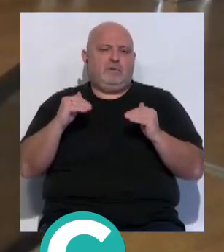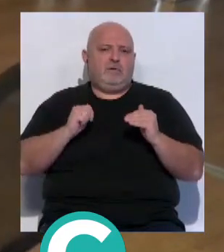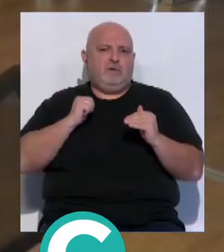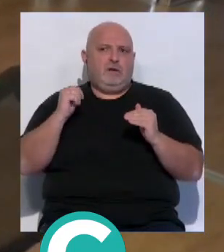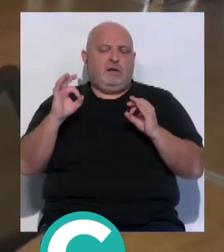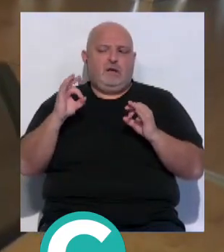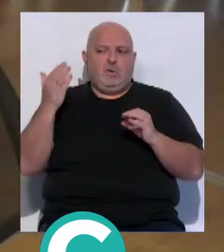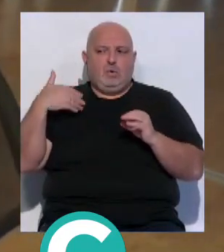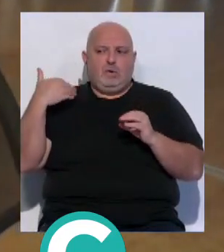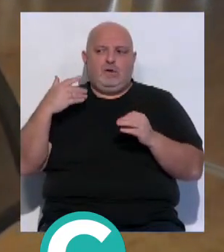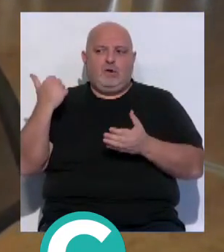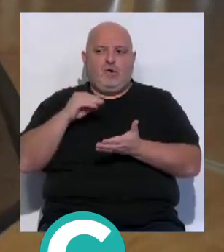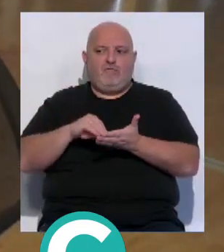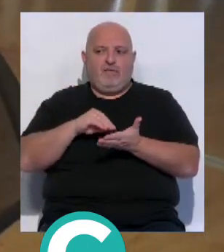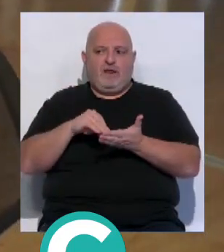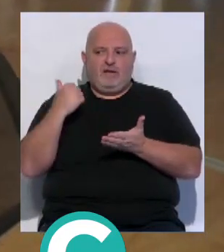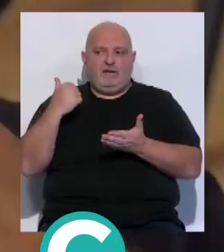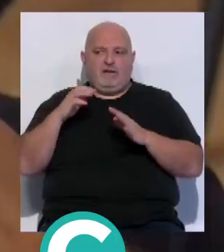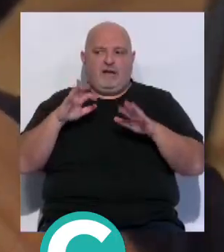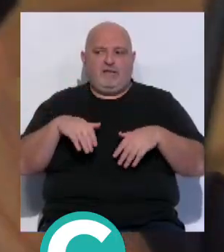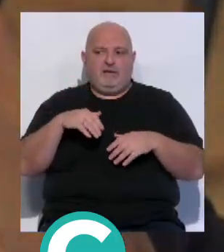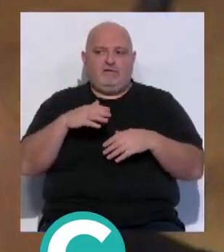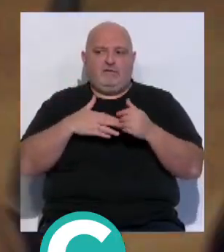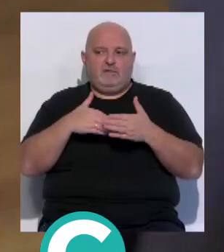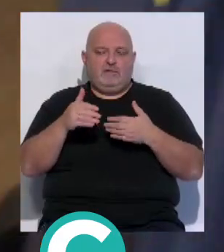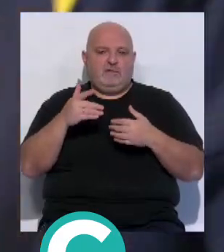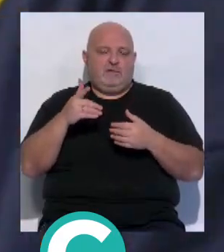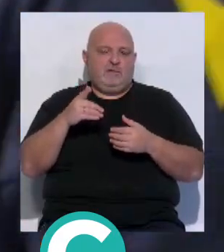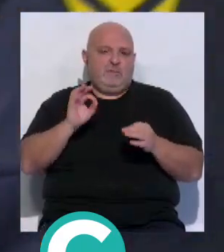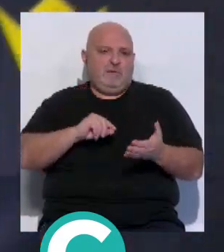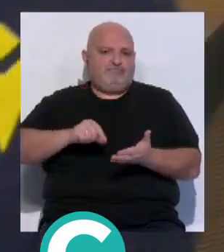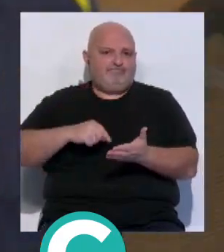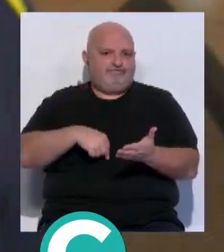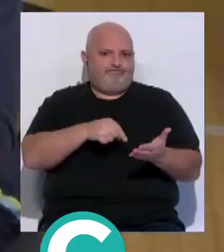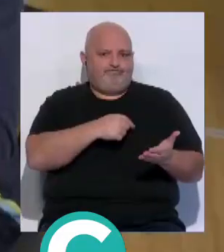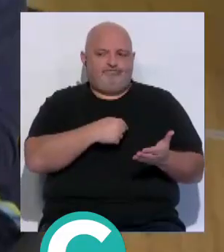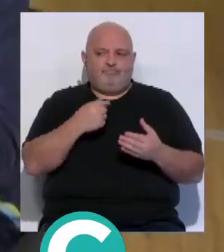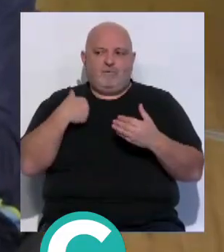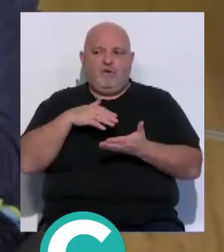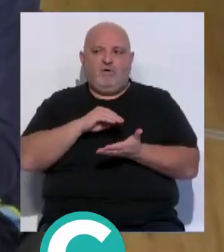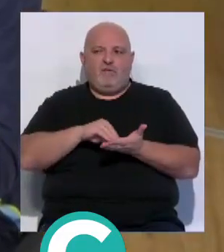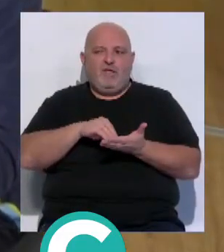ahí vemos en la oficina del equipo amarillo que están estas oficinas son las que están ubicadas